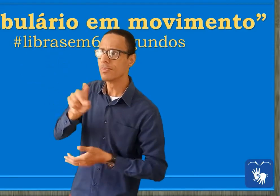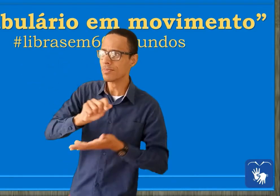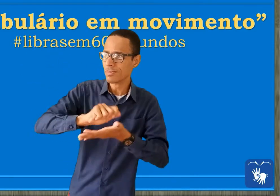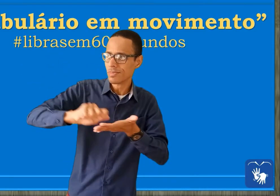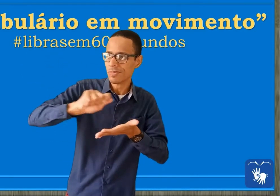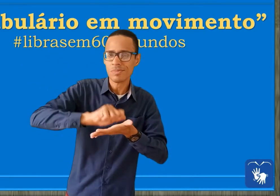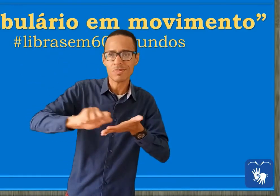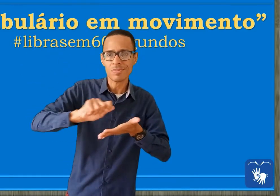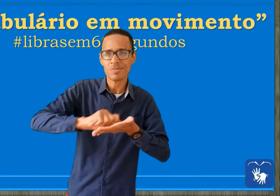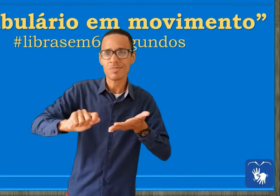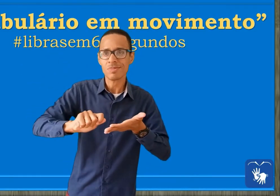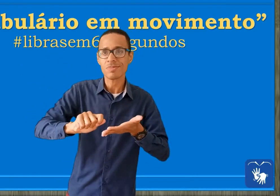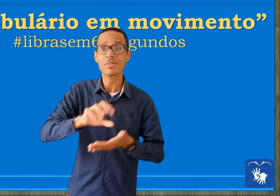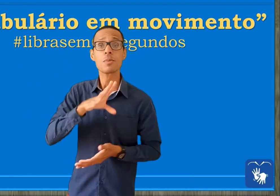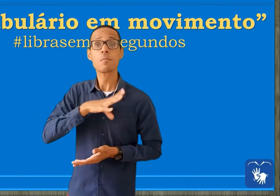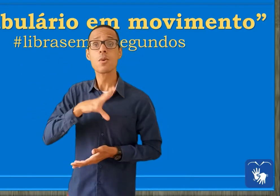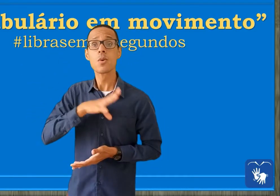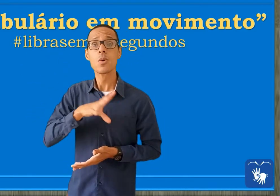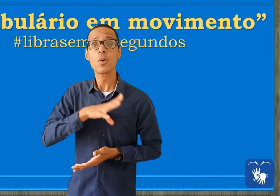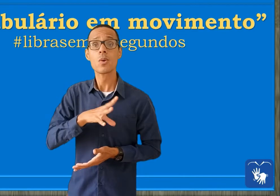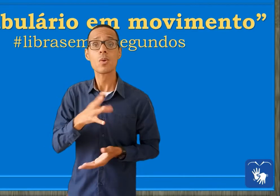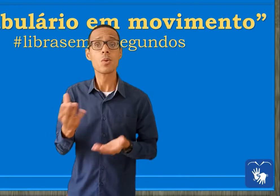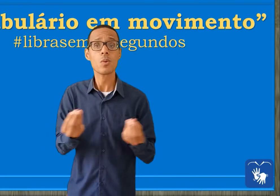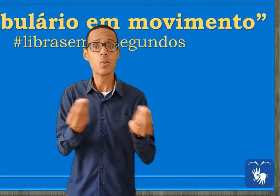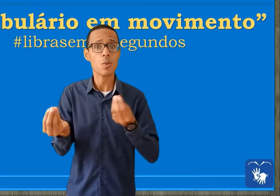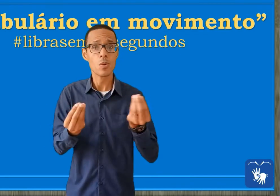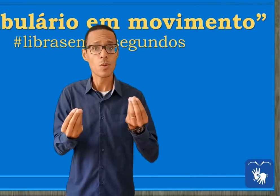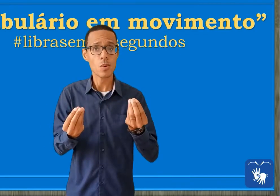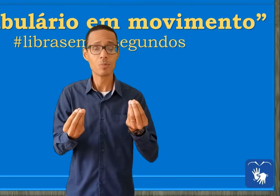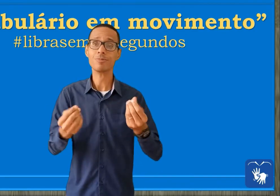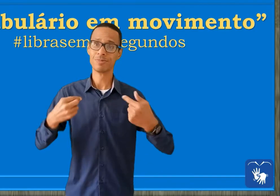enunciado, que palavras, que termos equivalentes poderá usar?